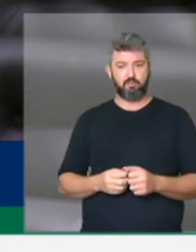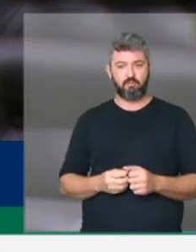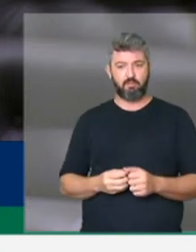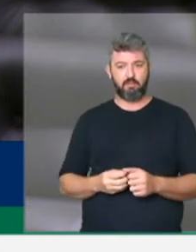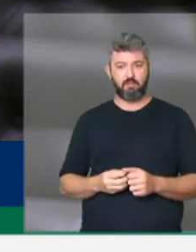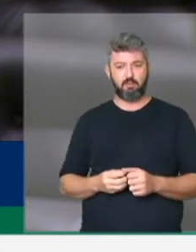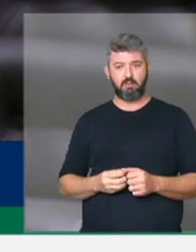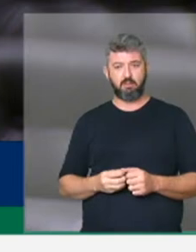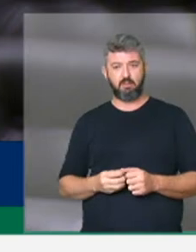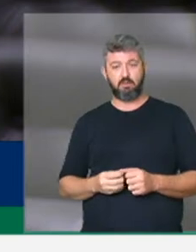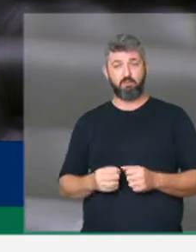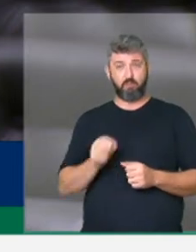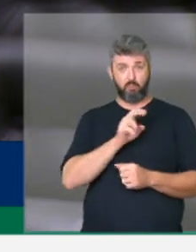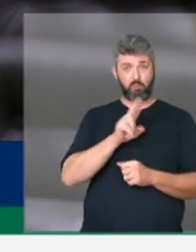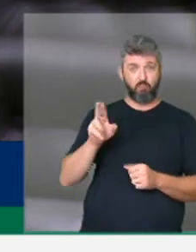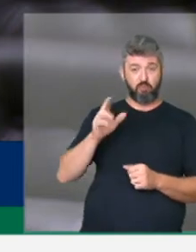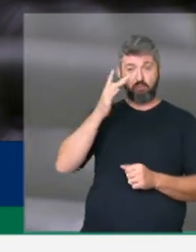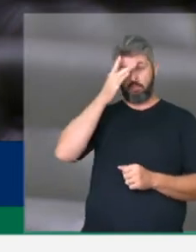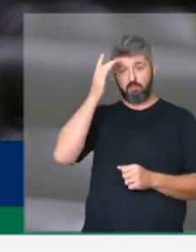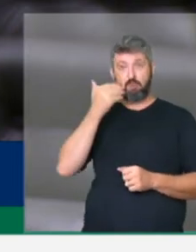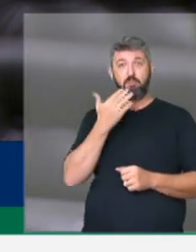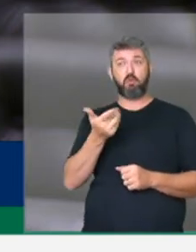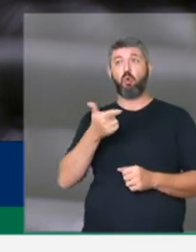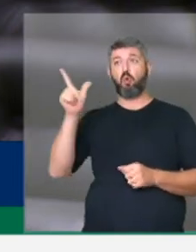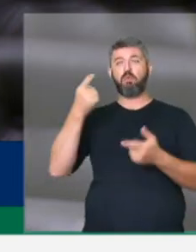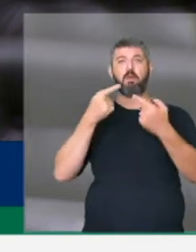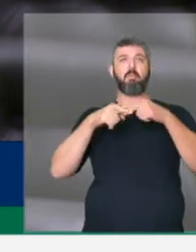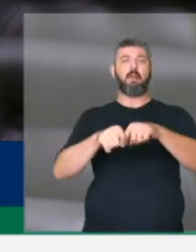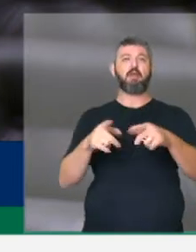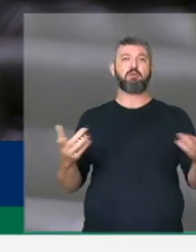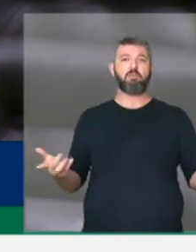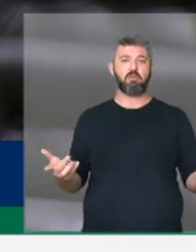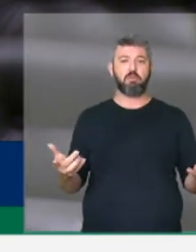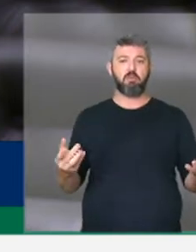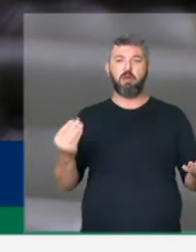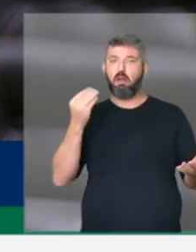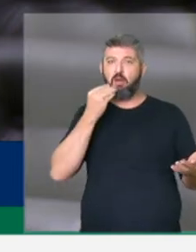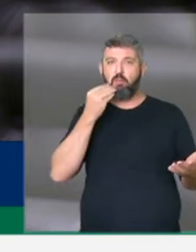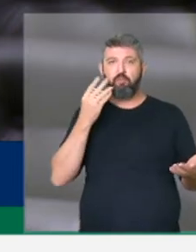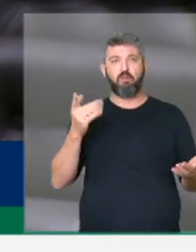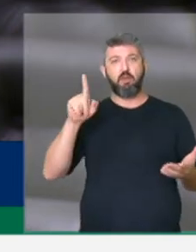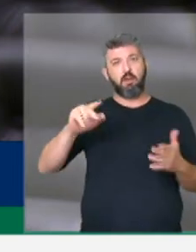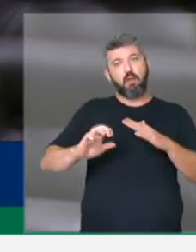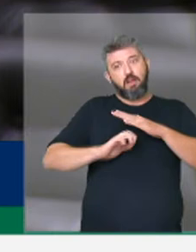ESTÁ CUSTANDO AO ERÁRIO TÁ CUSTANDO A TODOS NÓS QUE AFINAL DE CONTAS FUNDOS CONSTITUÍDOS COM DINHEIRO PÚBLICO. COM IMPOSTOS QUE